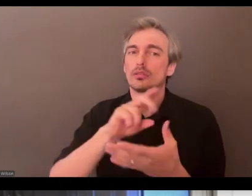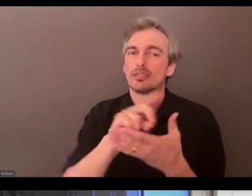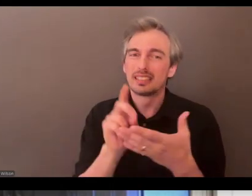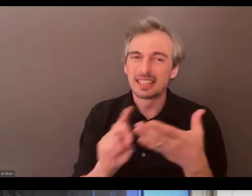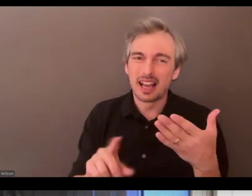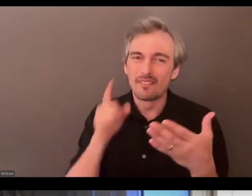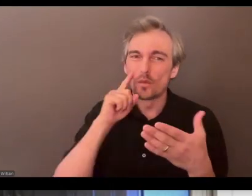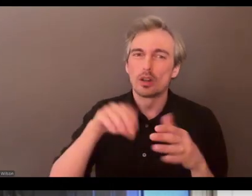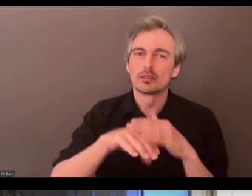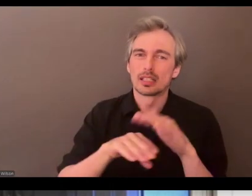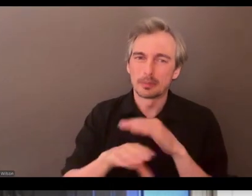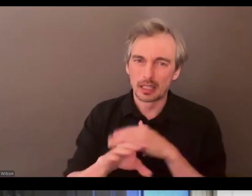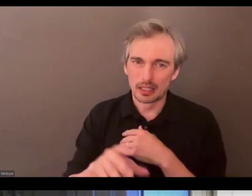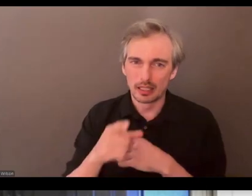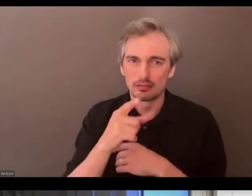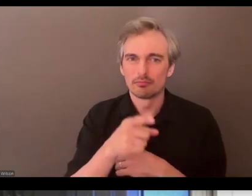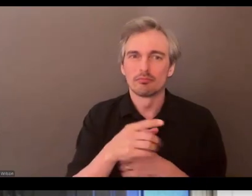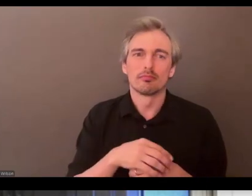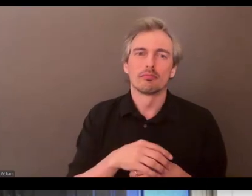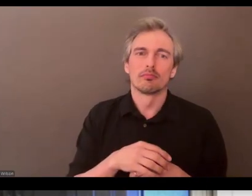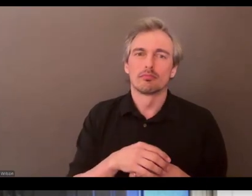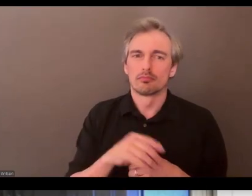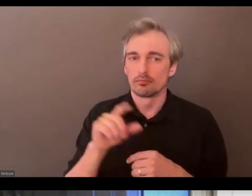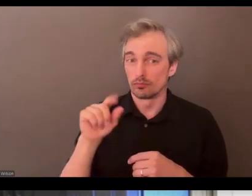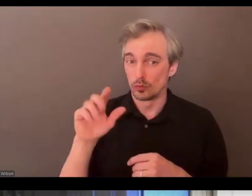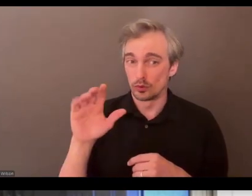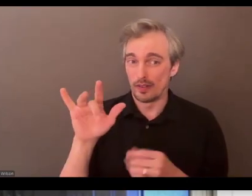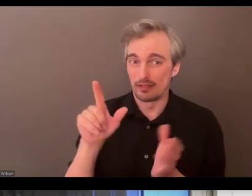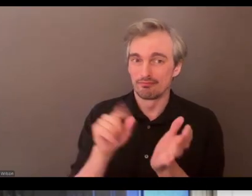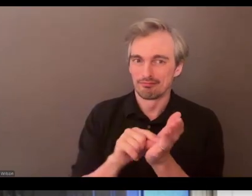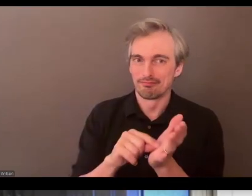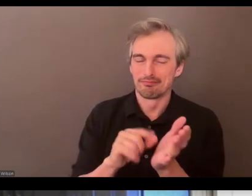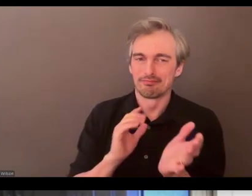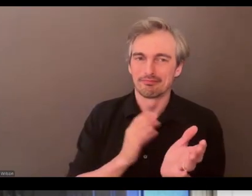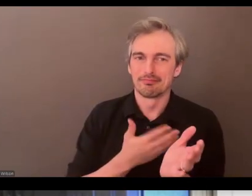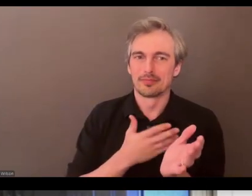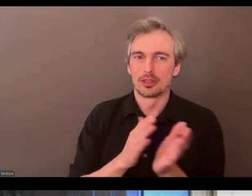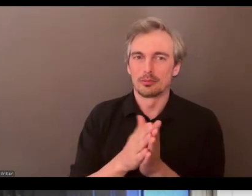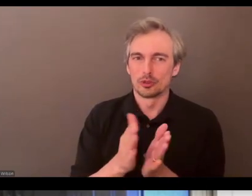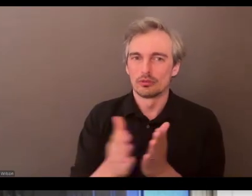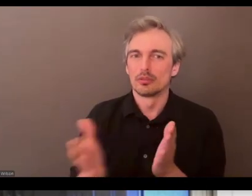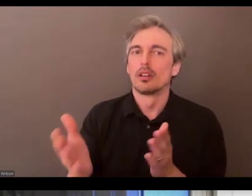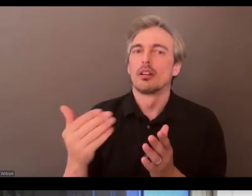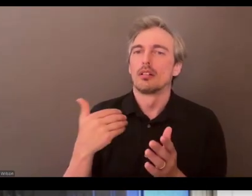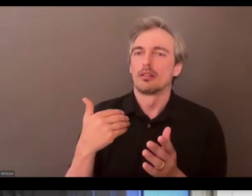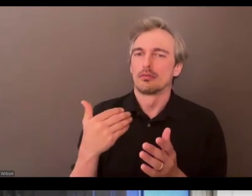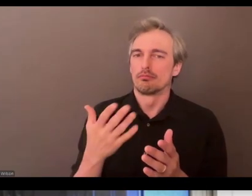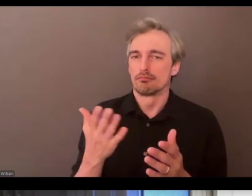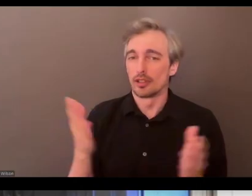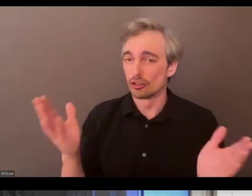第 2章は特に素晴らしいです。 冗談です。 本全体が素晴らしいです。